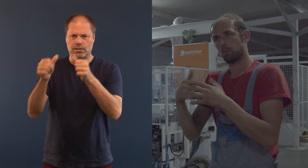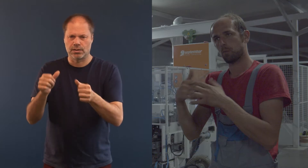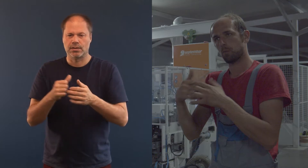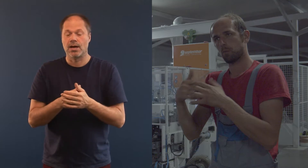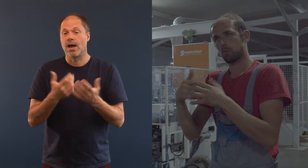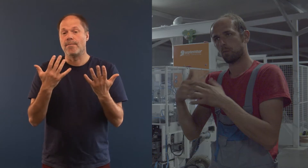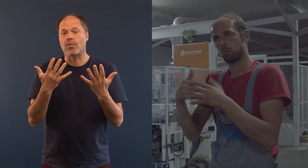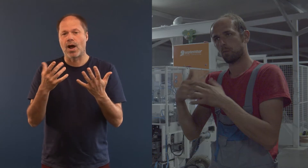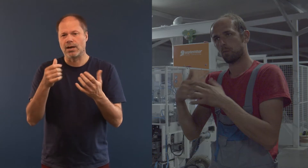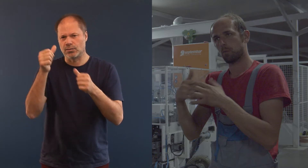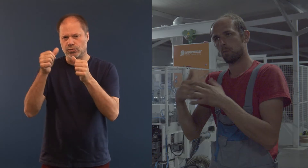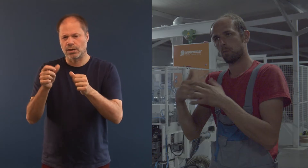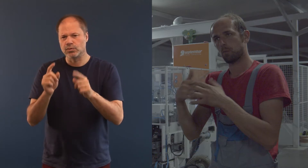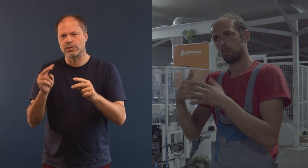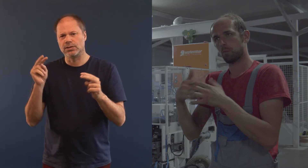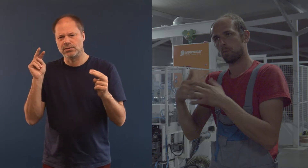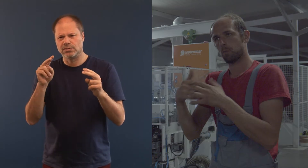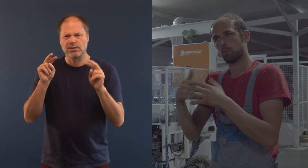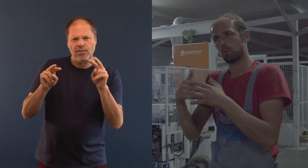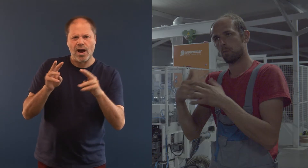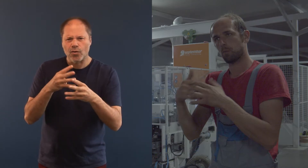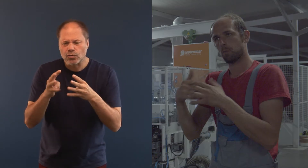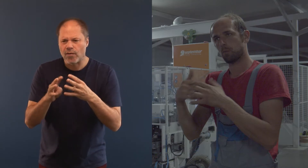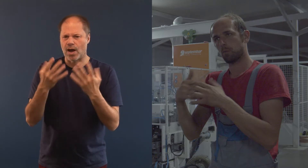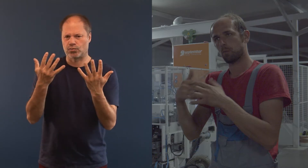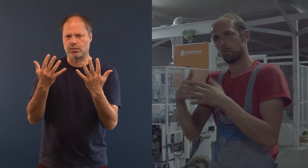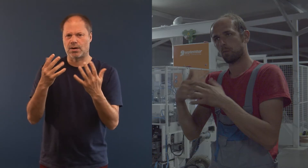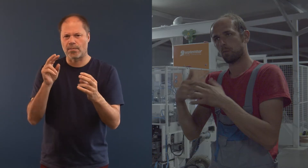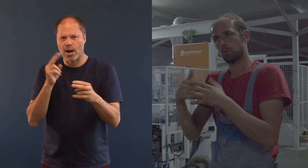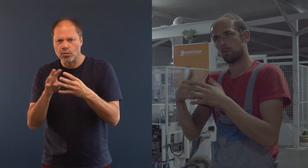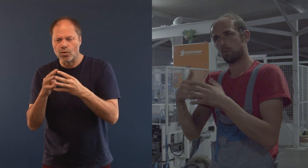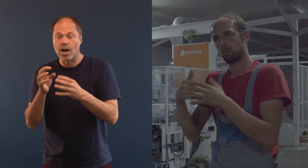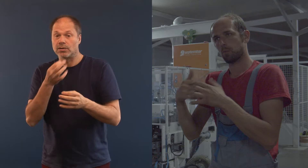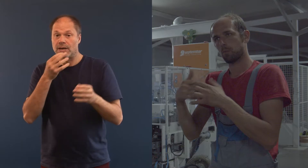Ten manuální musí monitorovat a nastavit ručně.